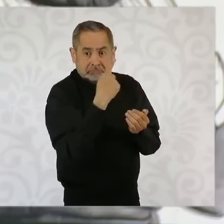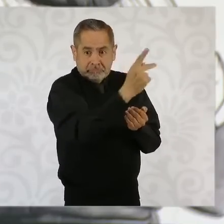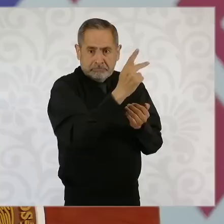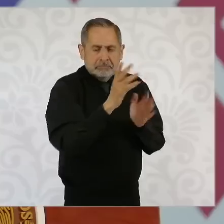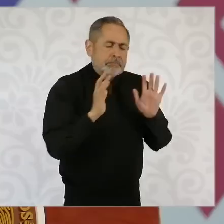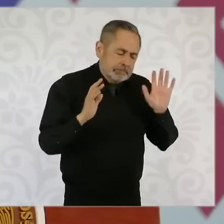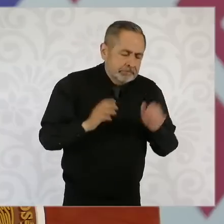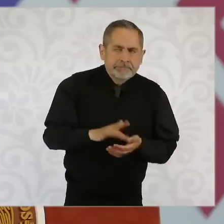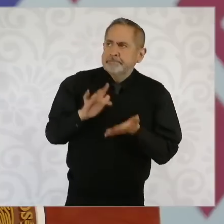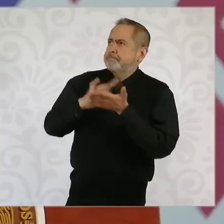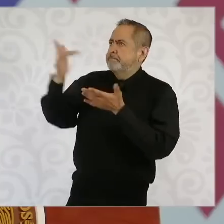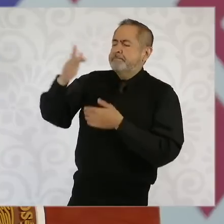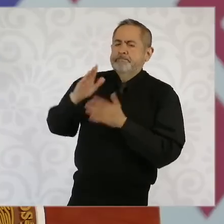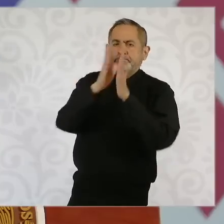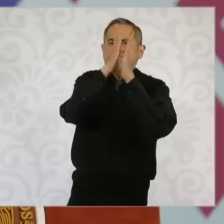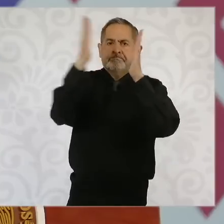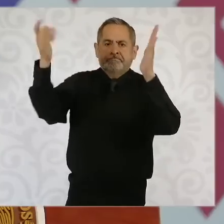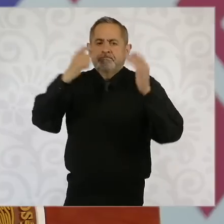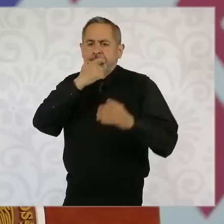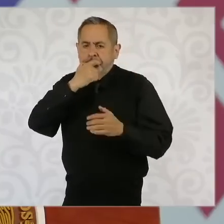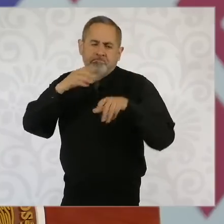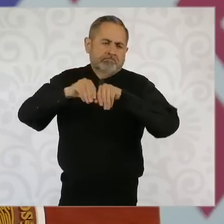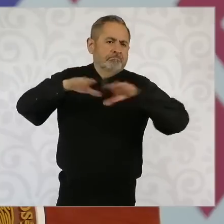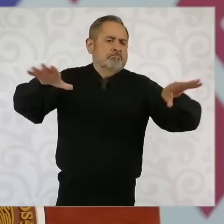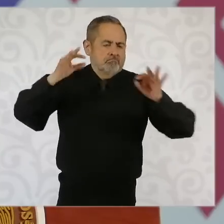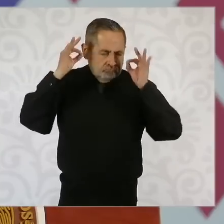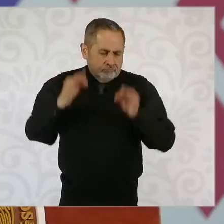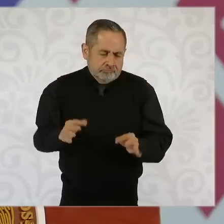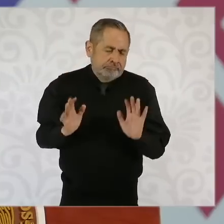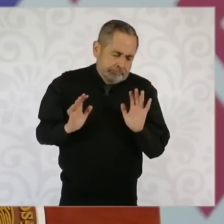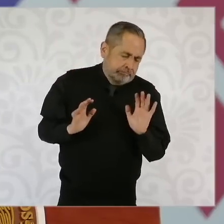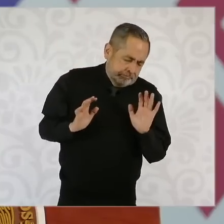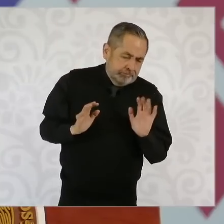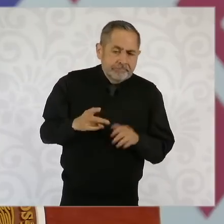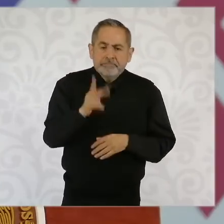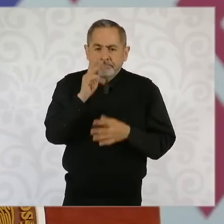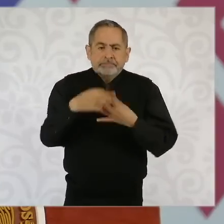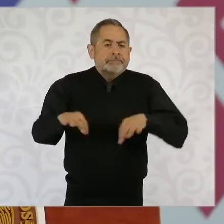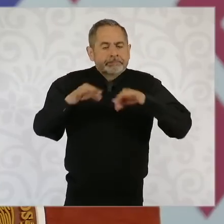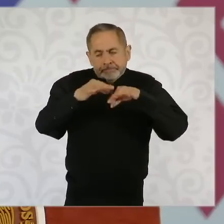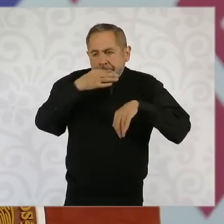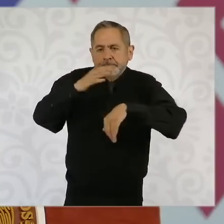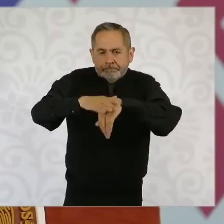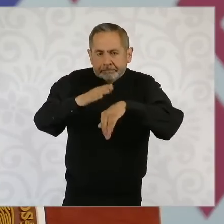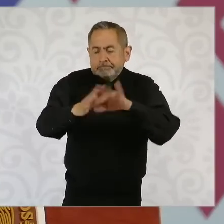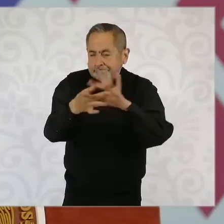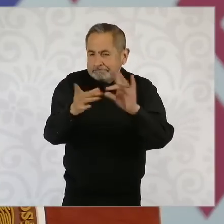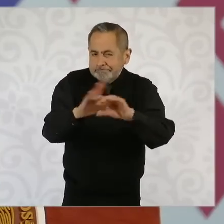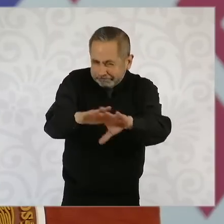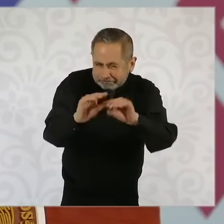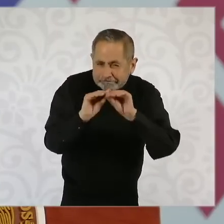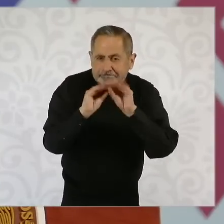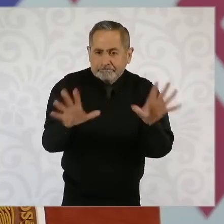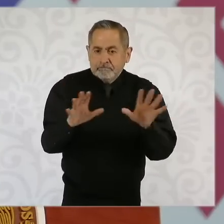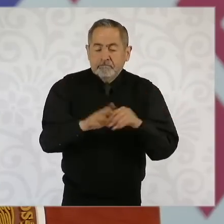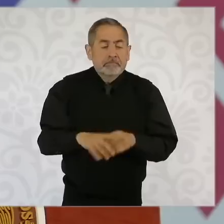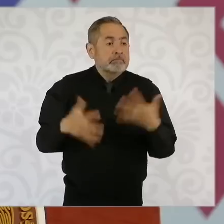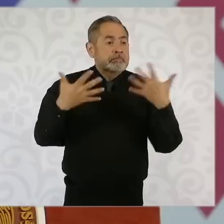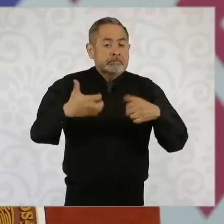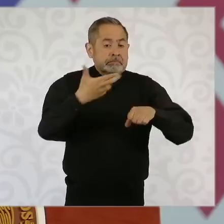enciclopedia británica pero es importante que eh Pues que las empresas privadas que